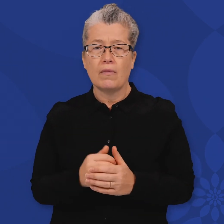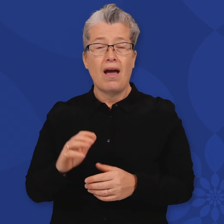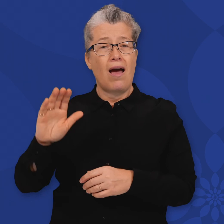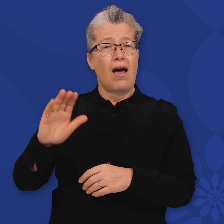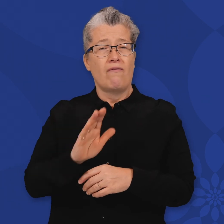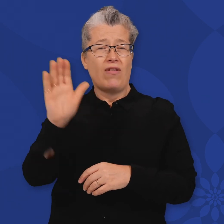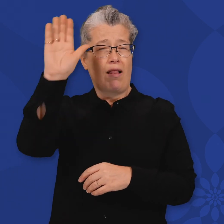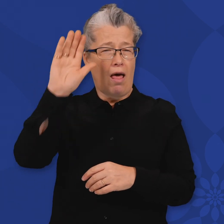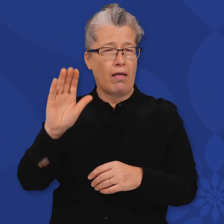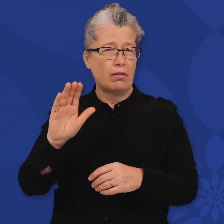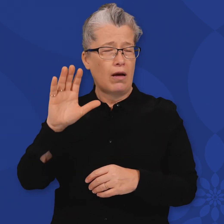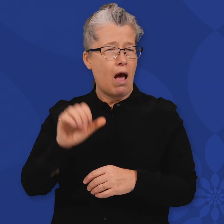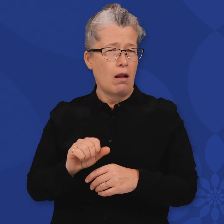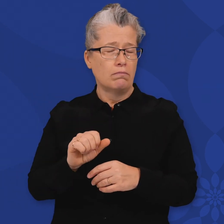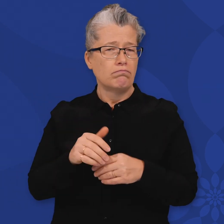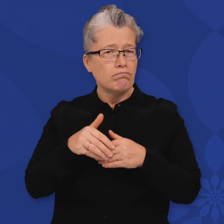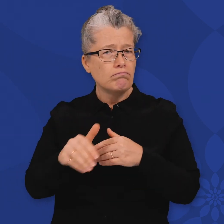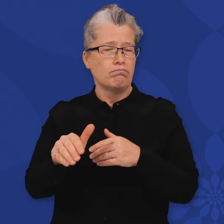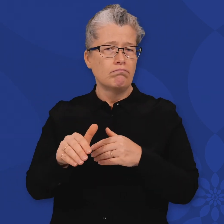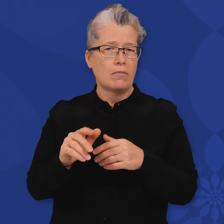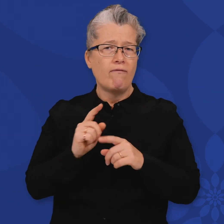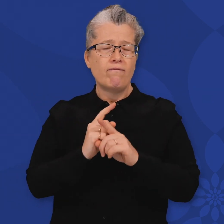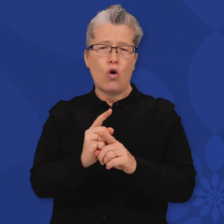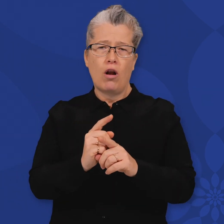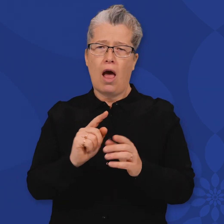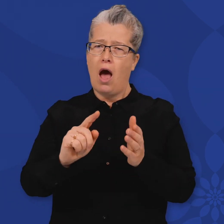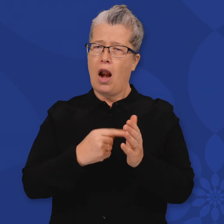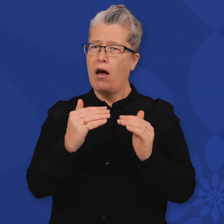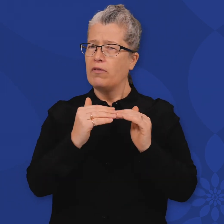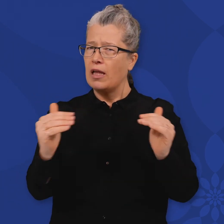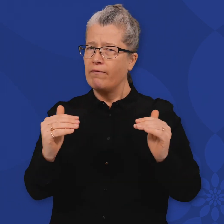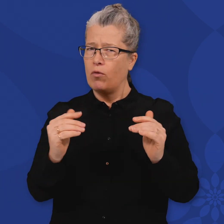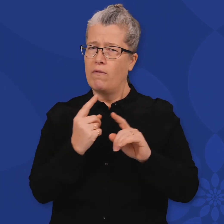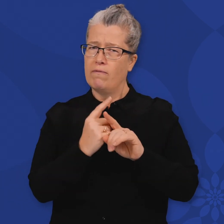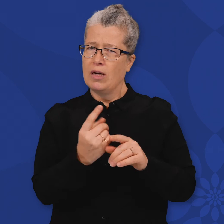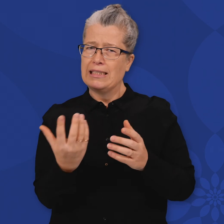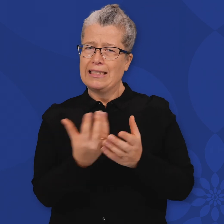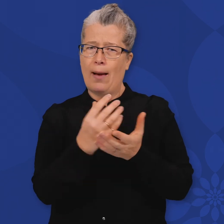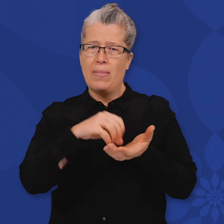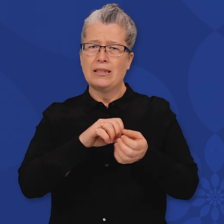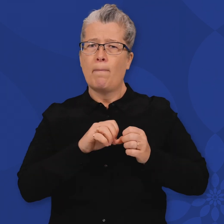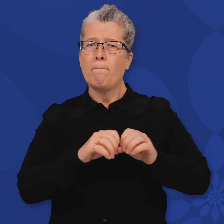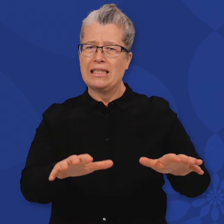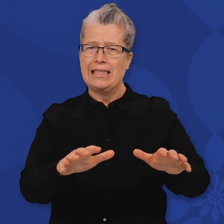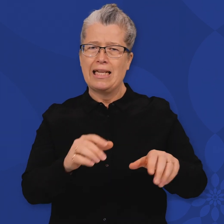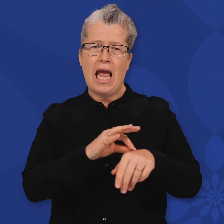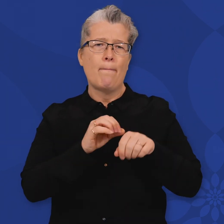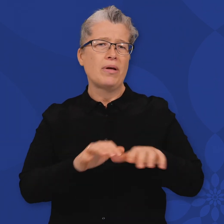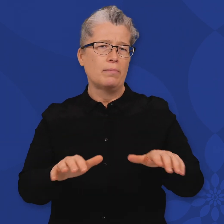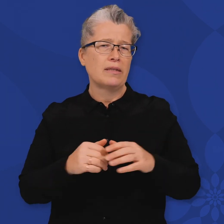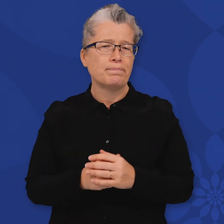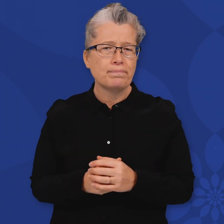Kriterierna för samhällsspridning uppfylls fortfarande i hela Finland.